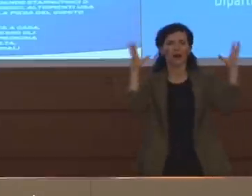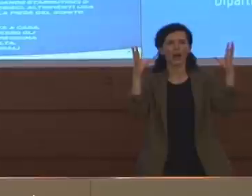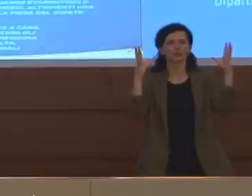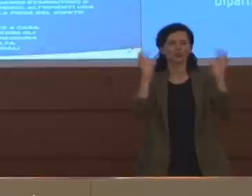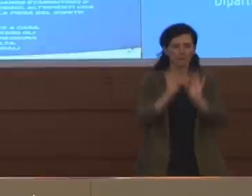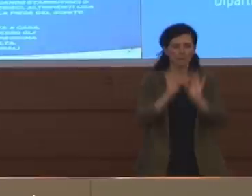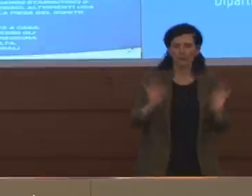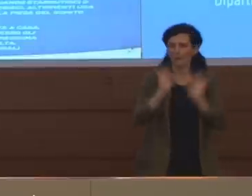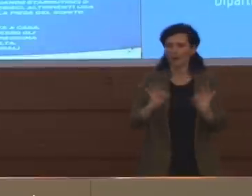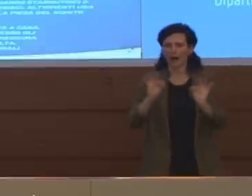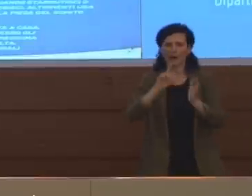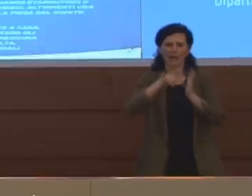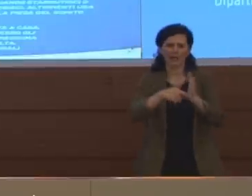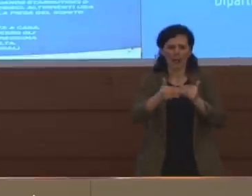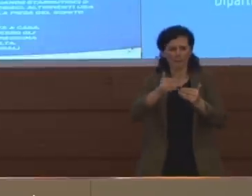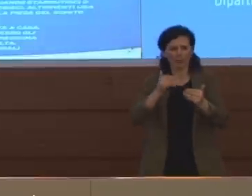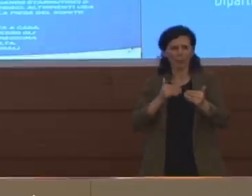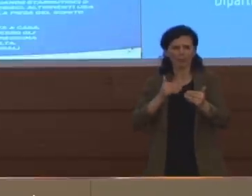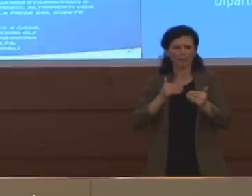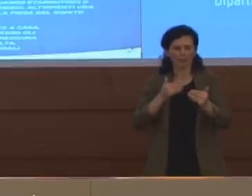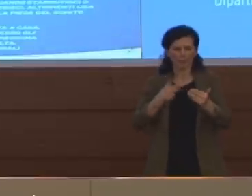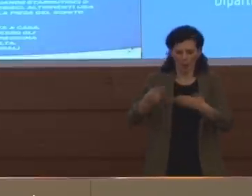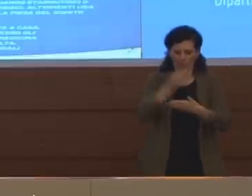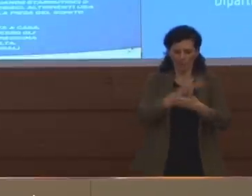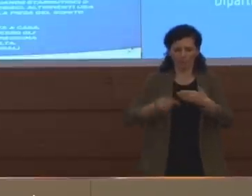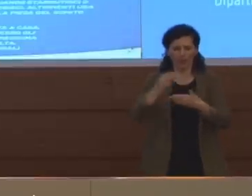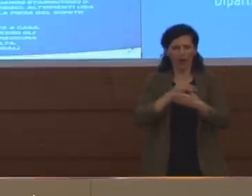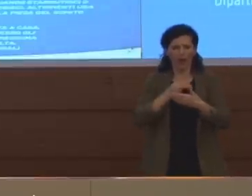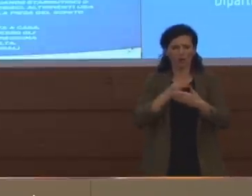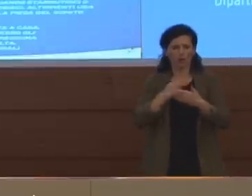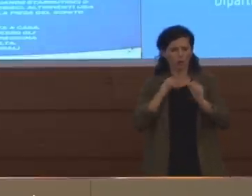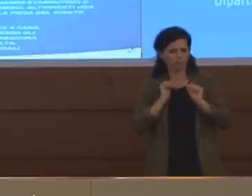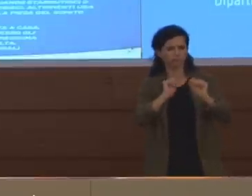preventivamente un piano di contrasto contro un virus che non si conosce?